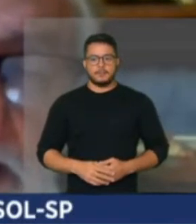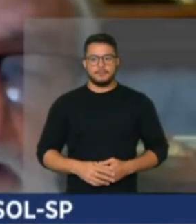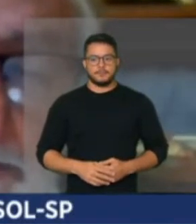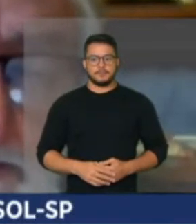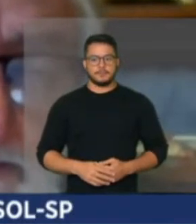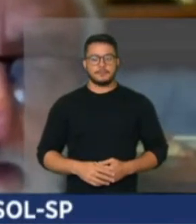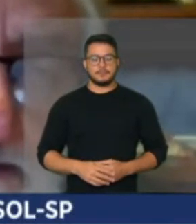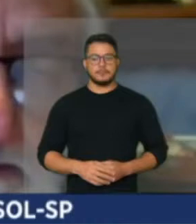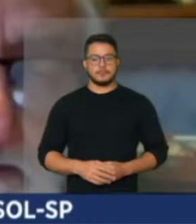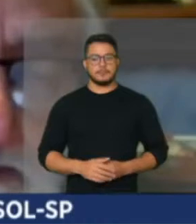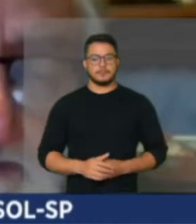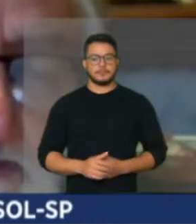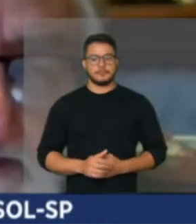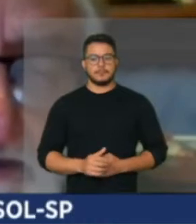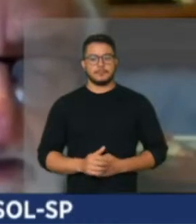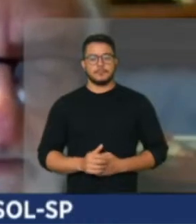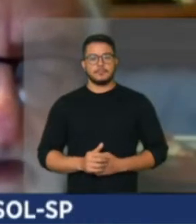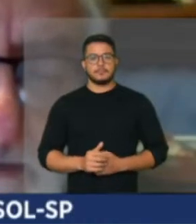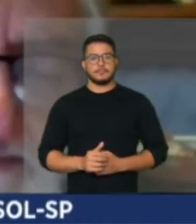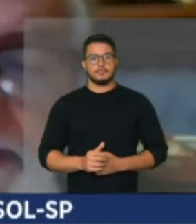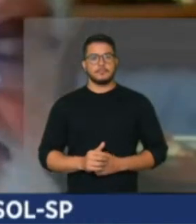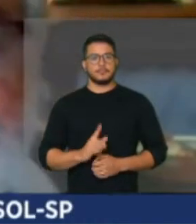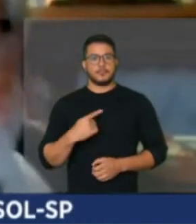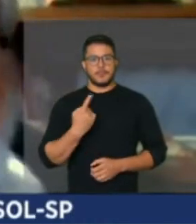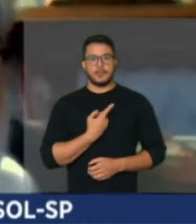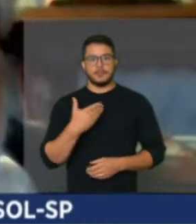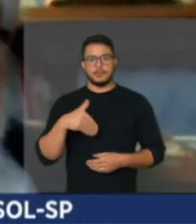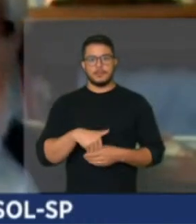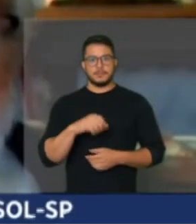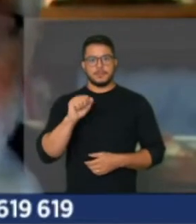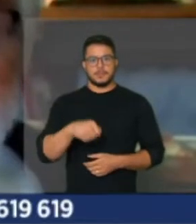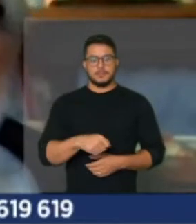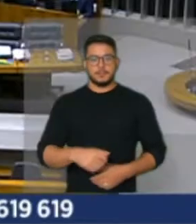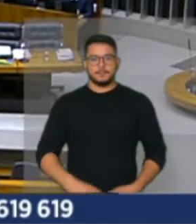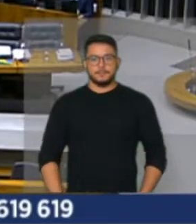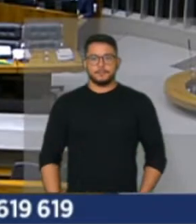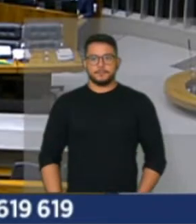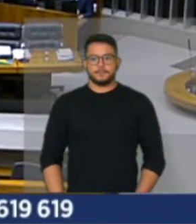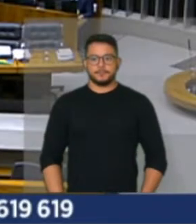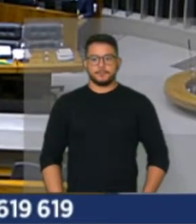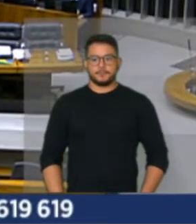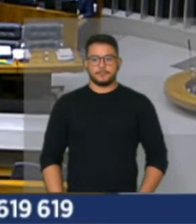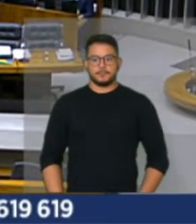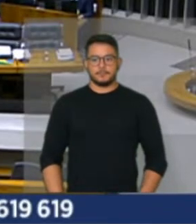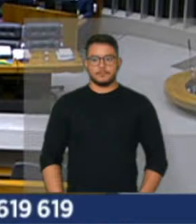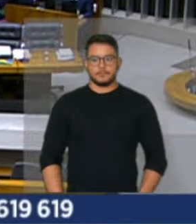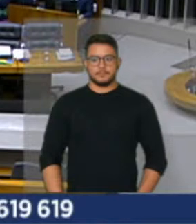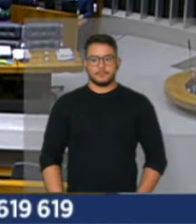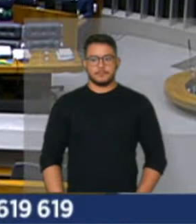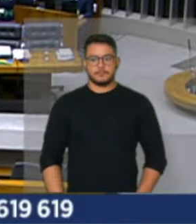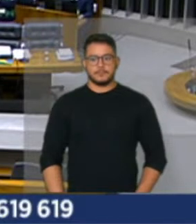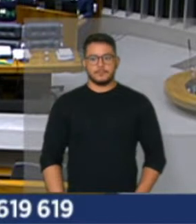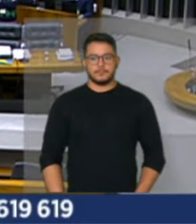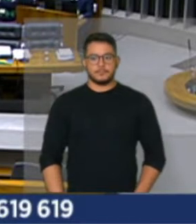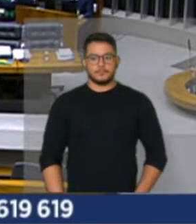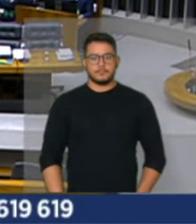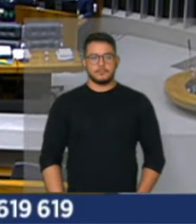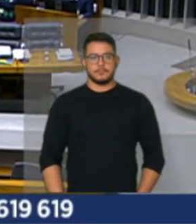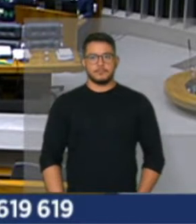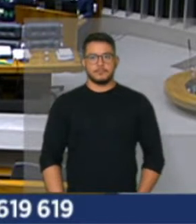TICOS. A MINORIA VOTA SIM, SENHOR PRESIDENTE. -- [DEPUTADA]: PRESIDENTE, PELA OPOSIÇÃO. -- [PRESIDENTE]: O PSOL